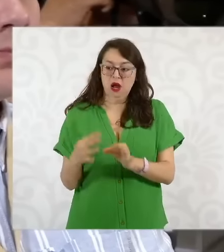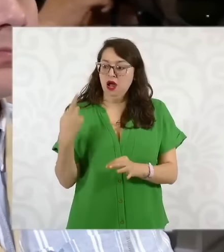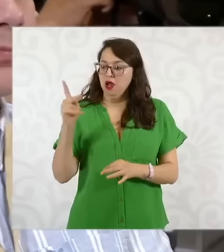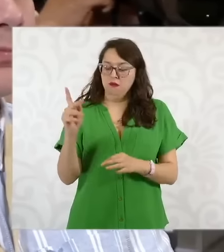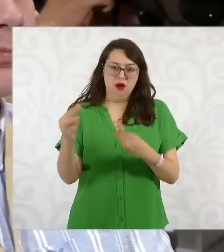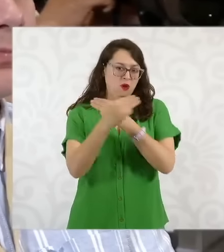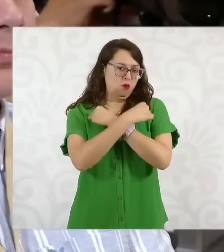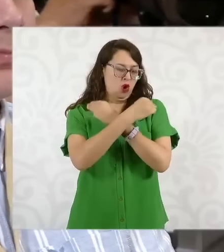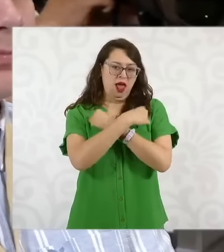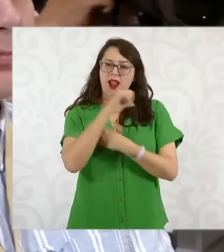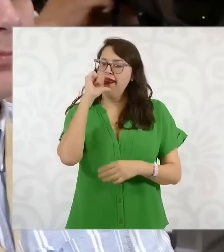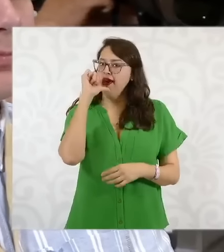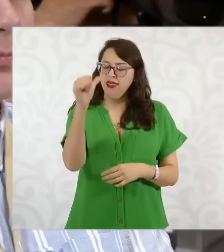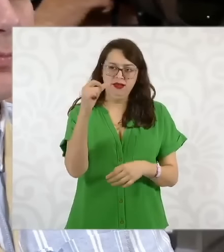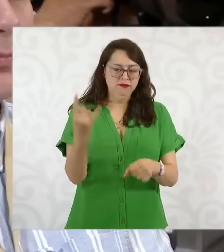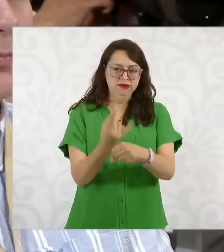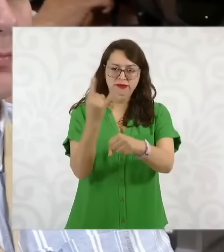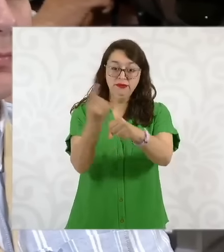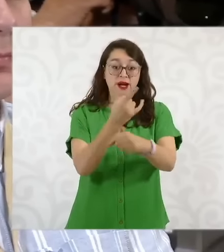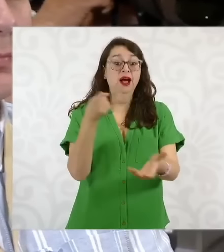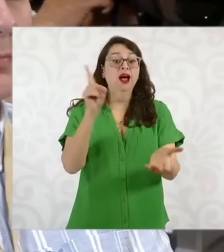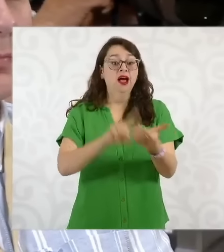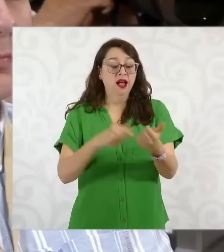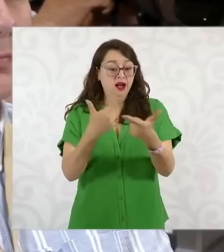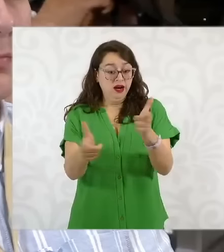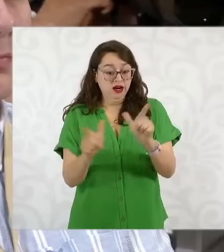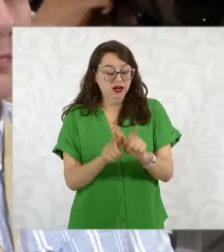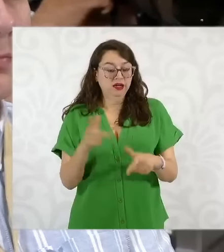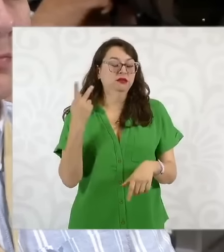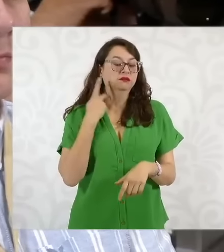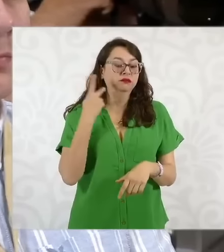pedido dentro del movimiento, ya sé que tomó licencia y no le gusta posicionarse al respecto,